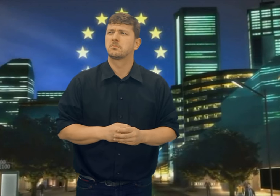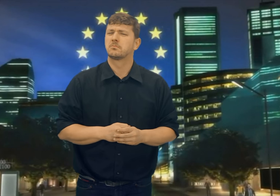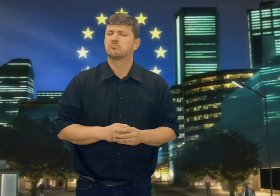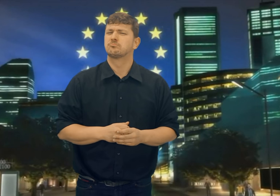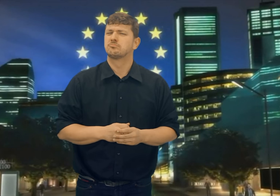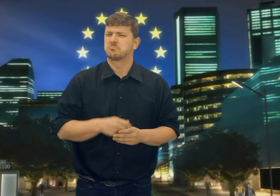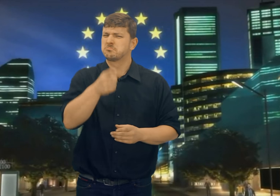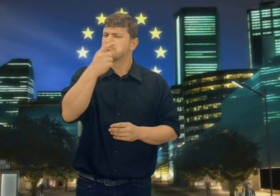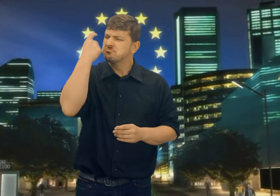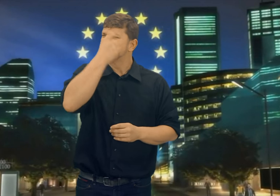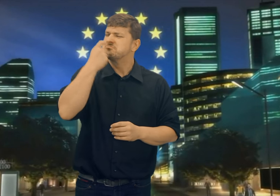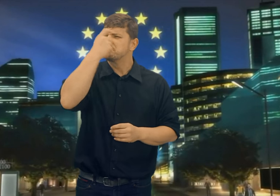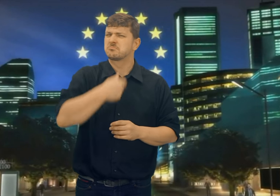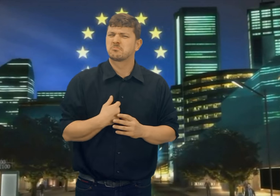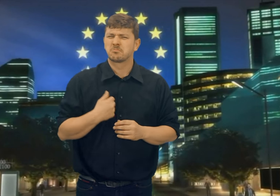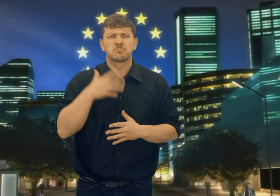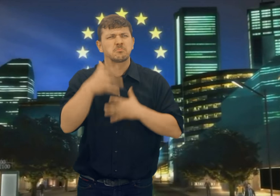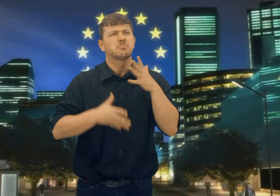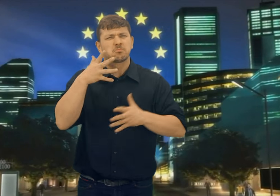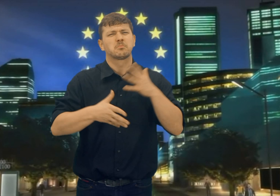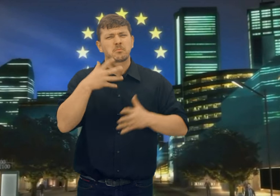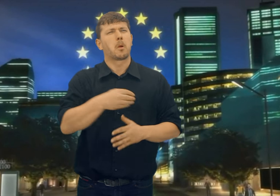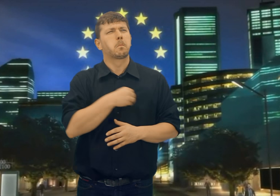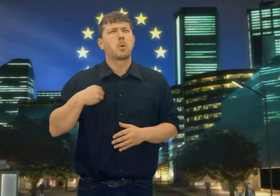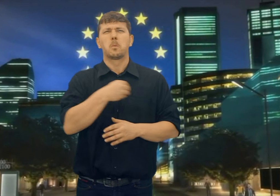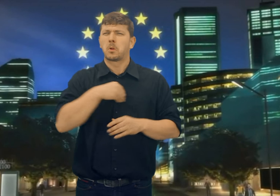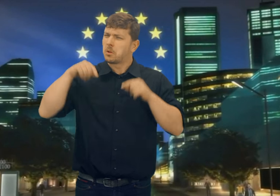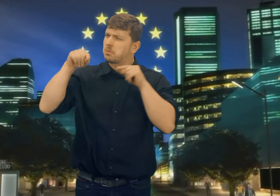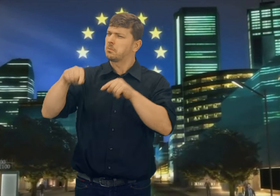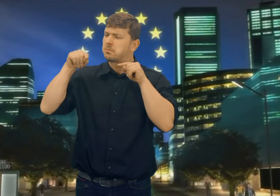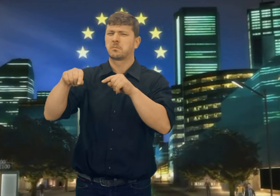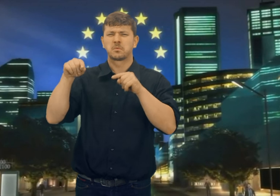Hmmm. Habt Ihr Euch heute nicht gewundert: "Wieso redet der dauernd von Polen???"